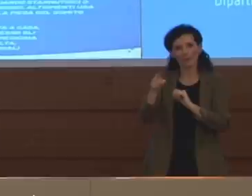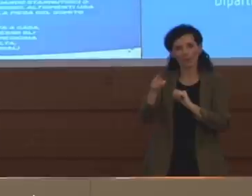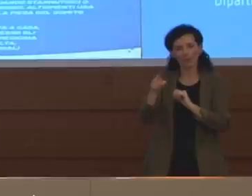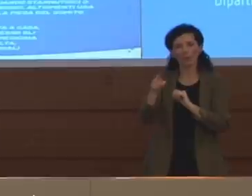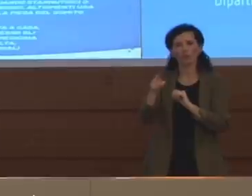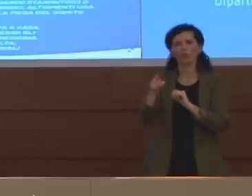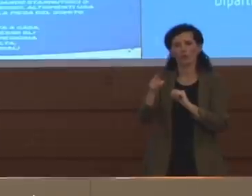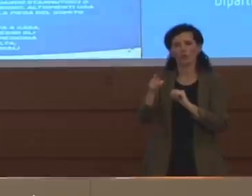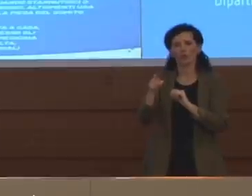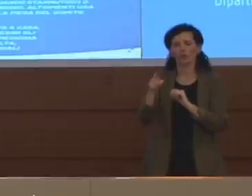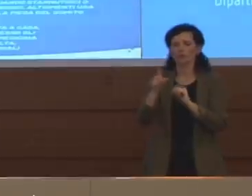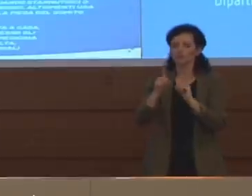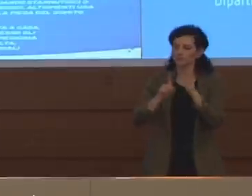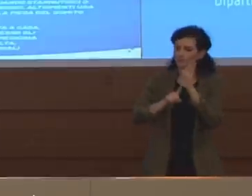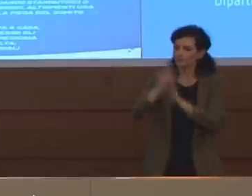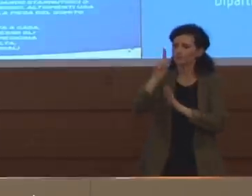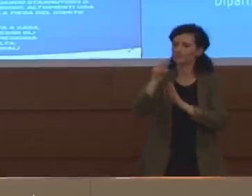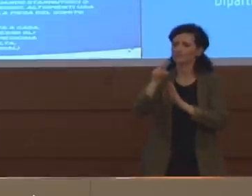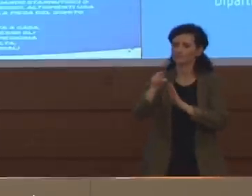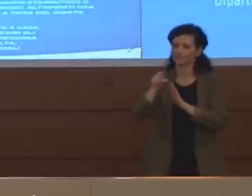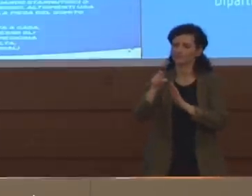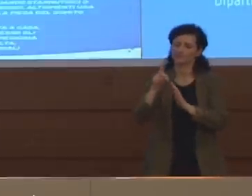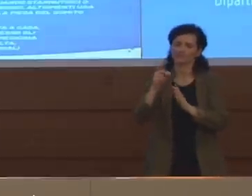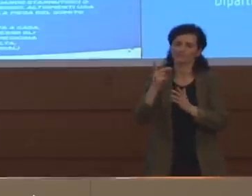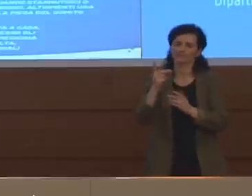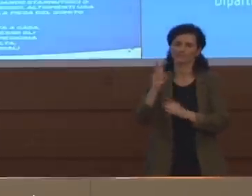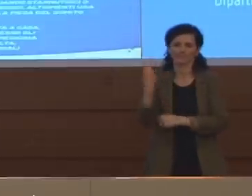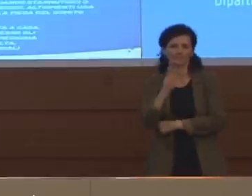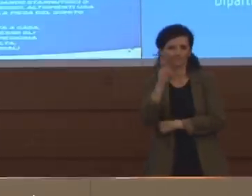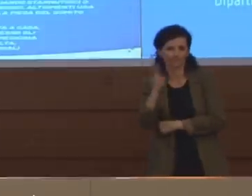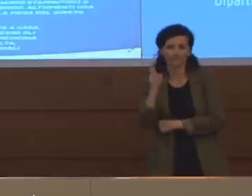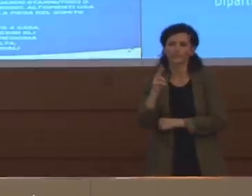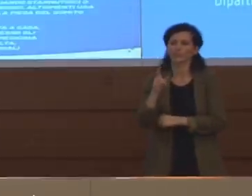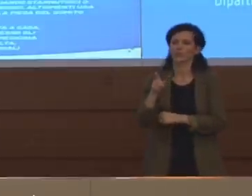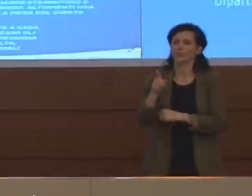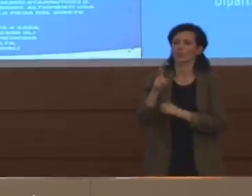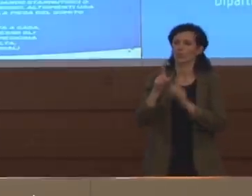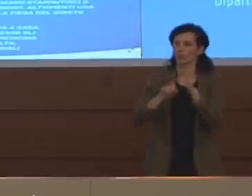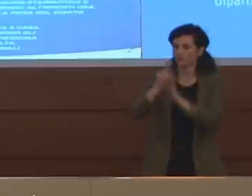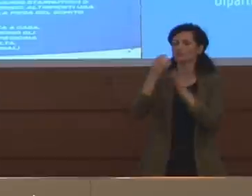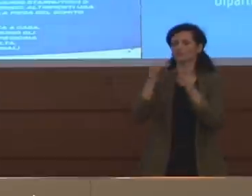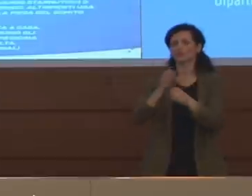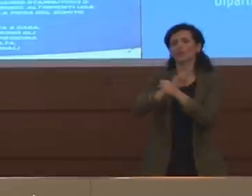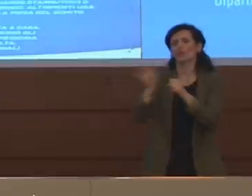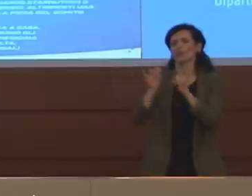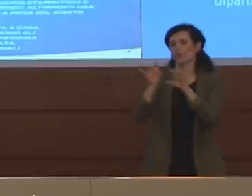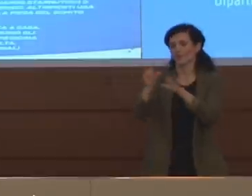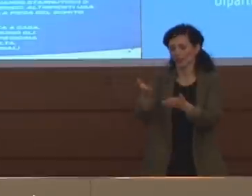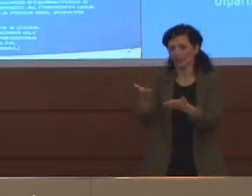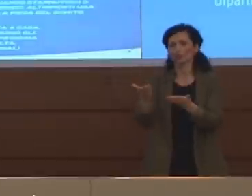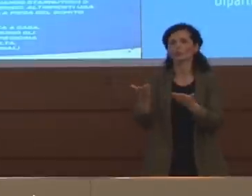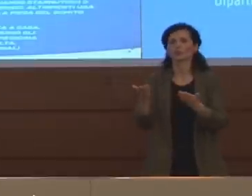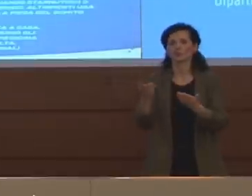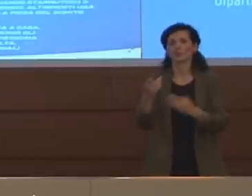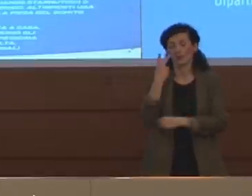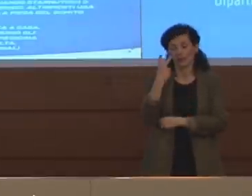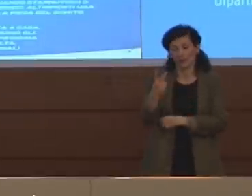esito sfavorevole, un esito fatale. E' sicuro che anche il numero dei decessi